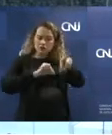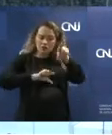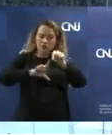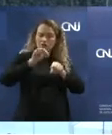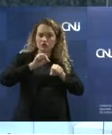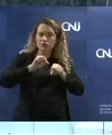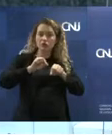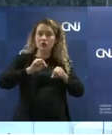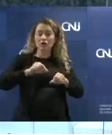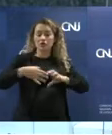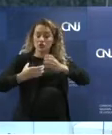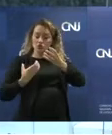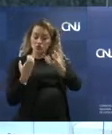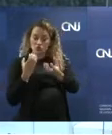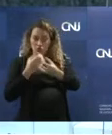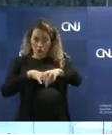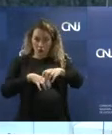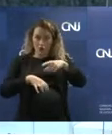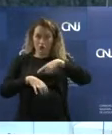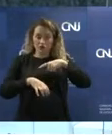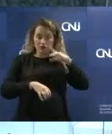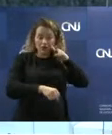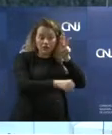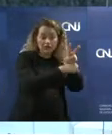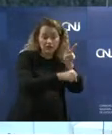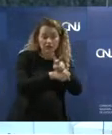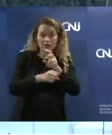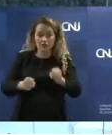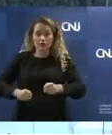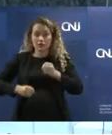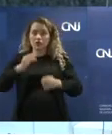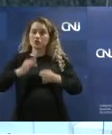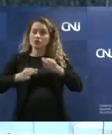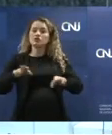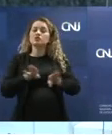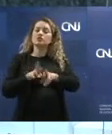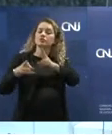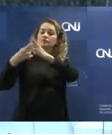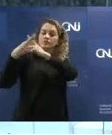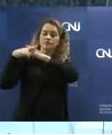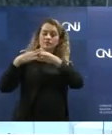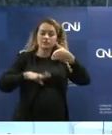fiscalizado pelo Poder Judiciário, é responsável por atuar de forma imparcial,